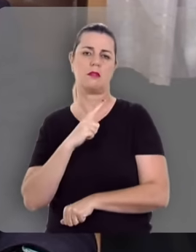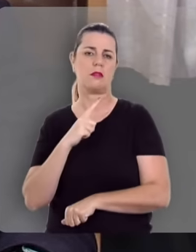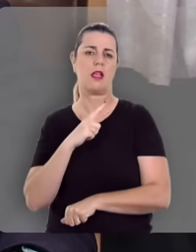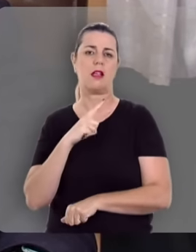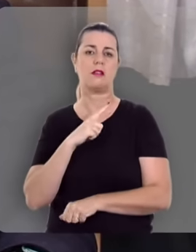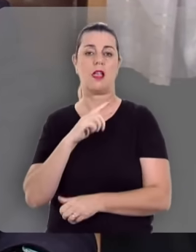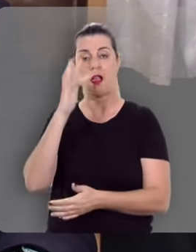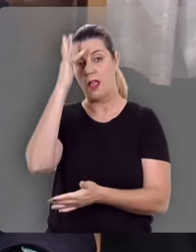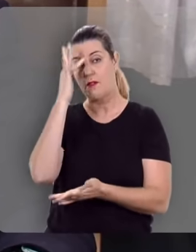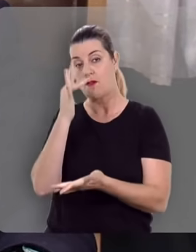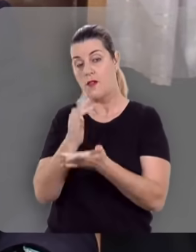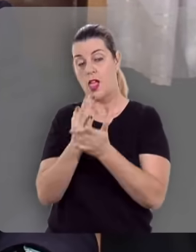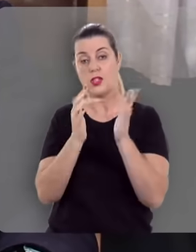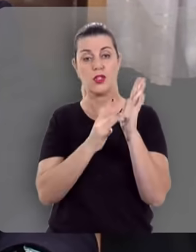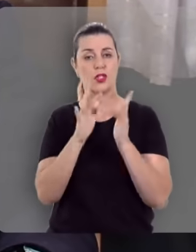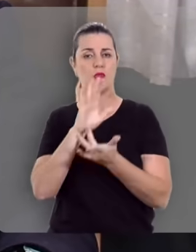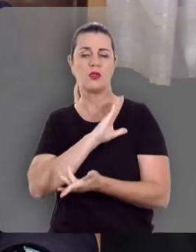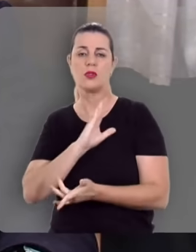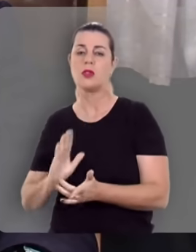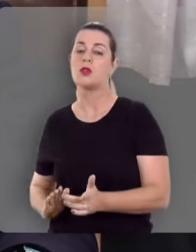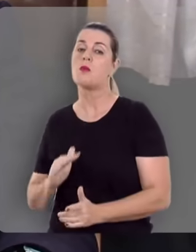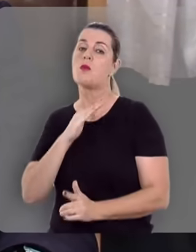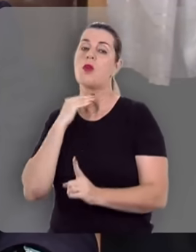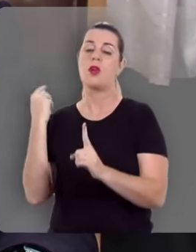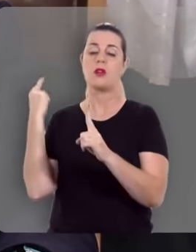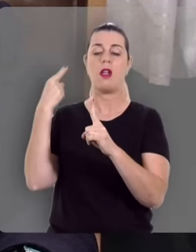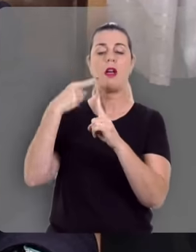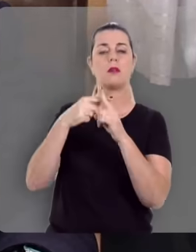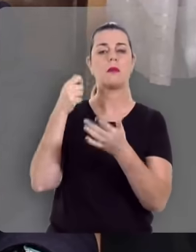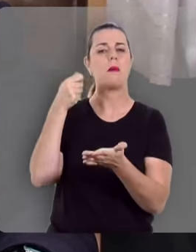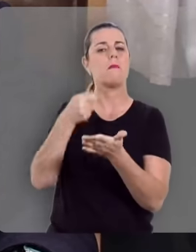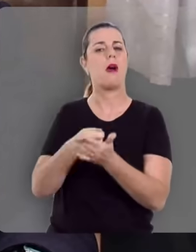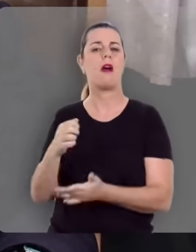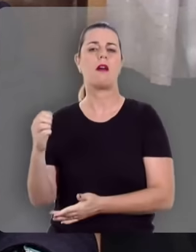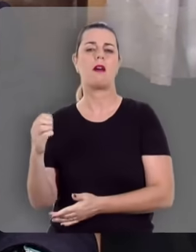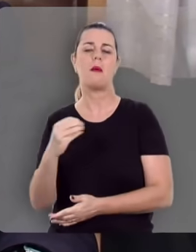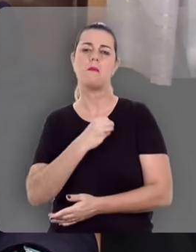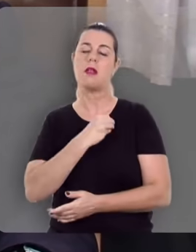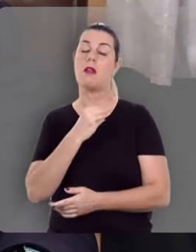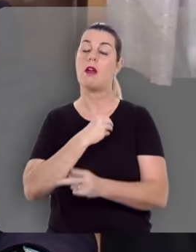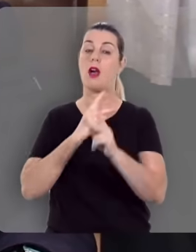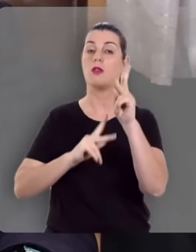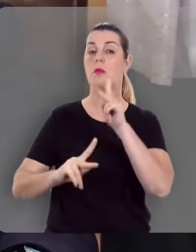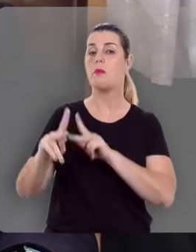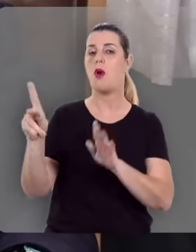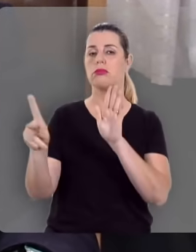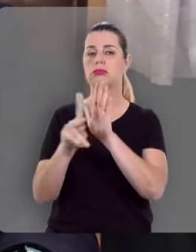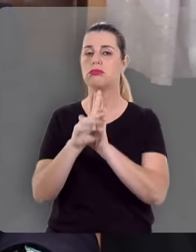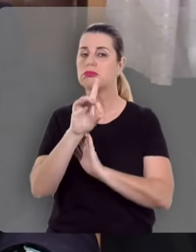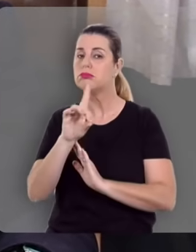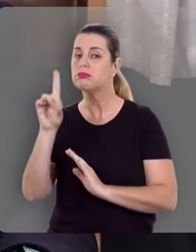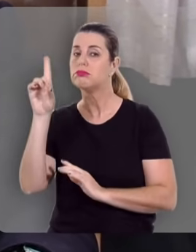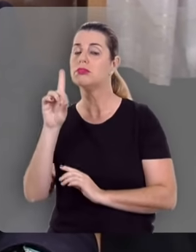fé em Cristo Jesus que morreu na cruz para pagar os pecados do seu povo então todo aquele que nos